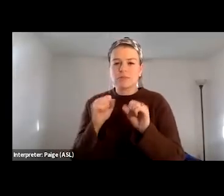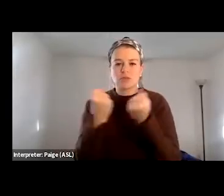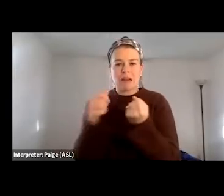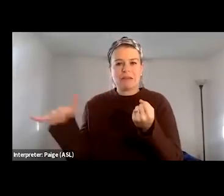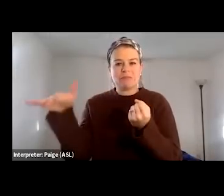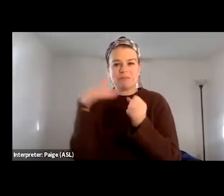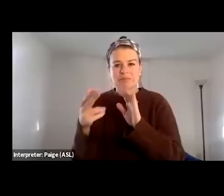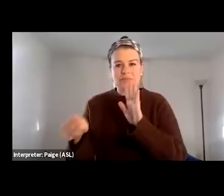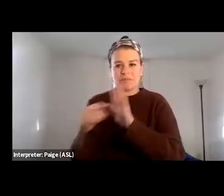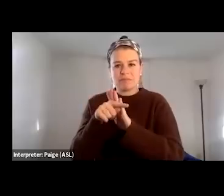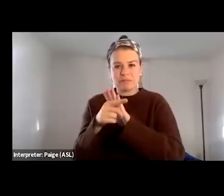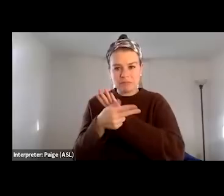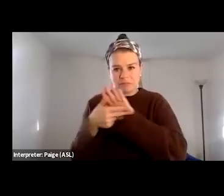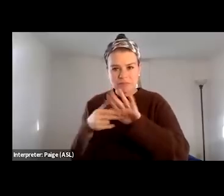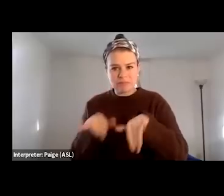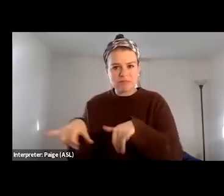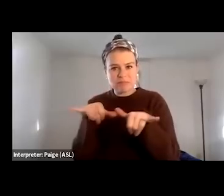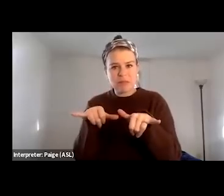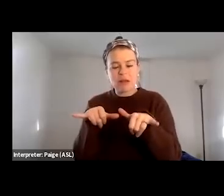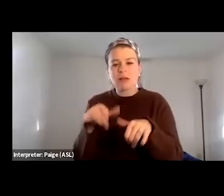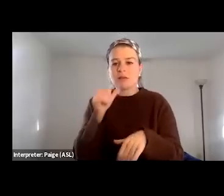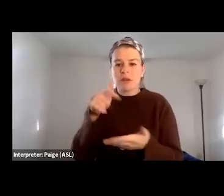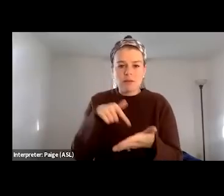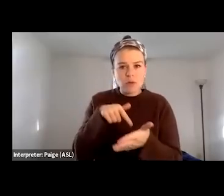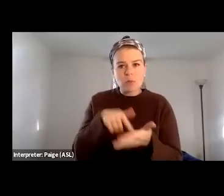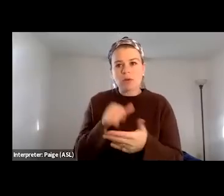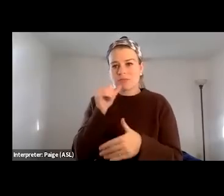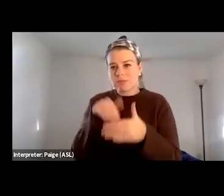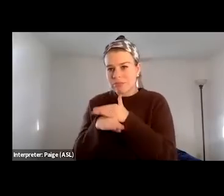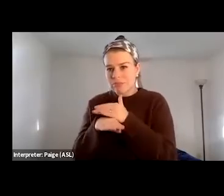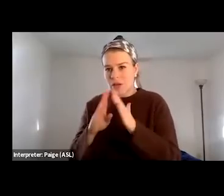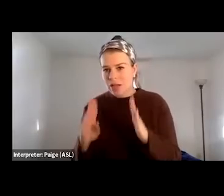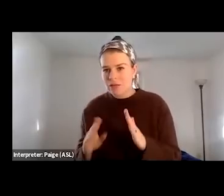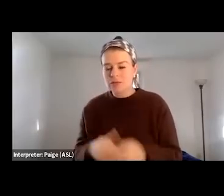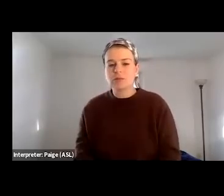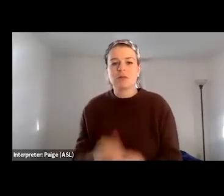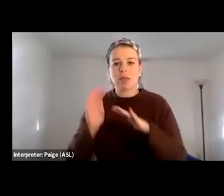debido a la vivienda inasequible e inaccesible, debido a las oportunidades limitadas para trabajar